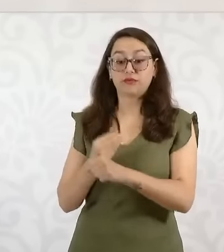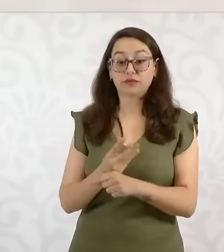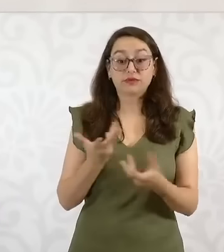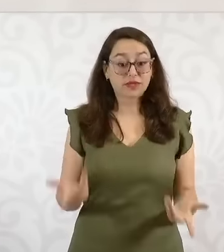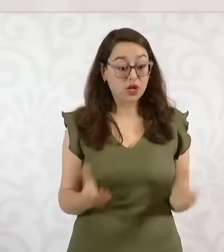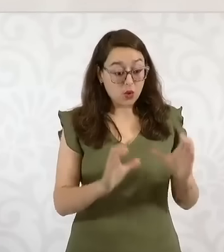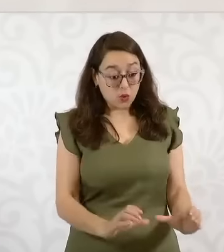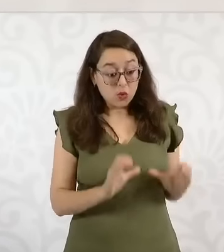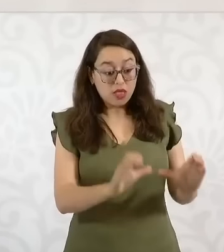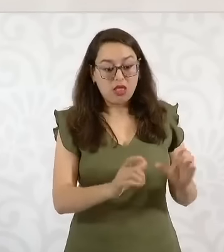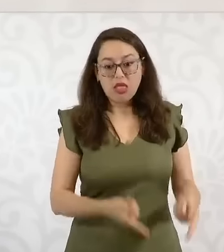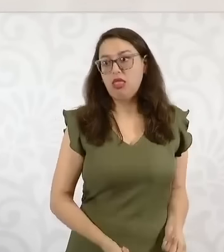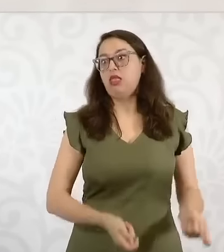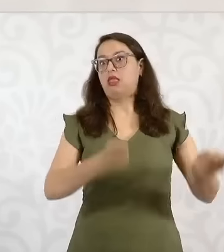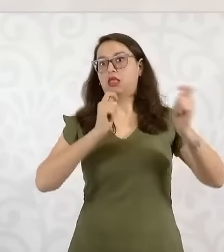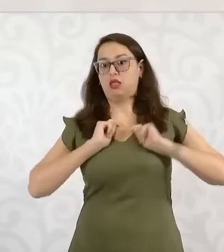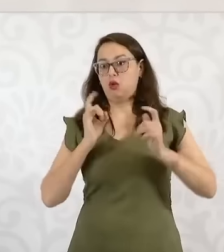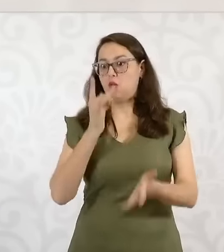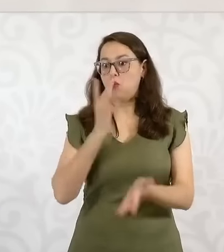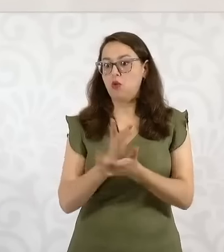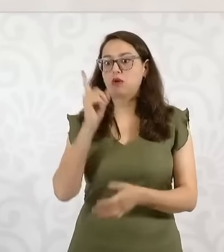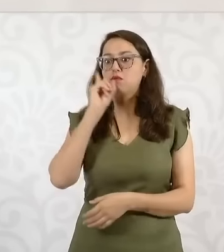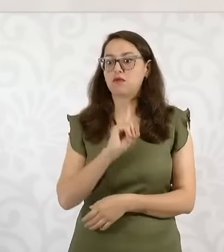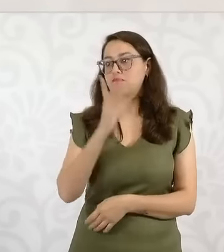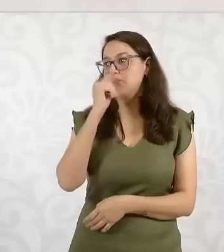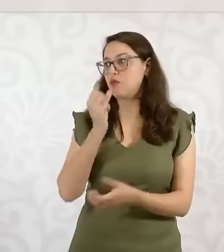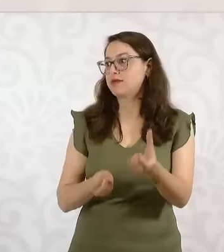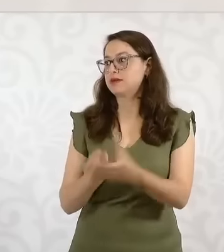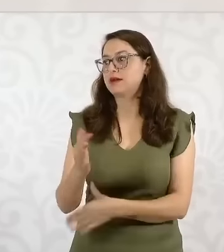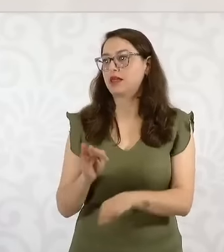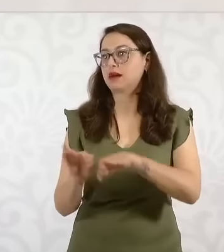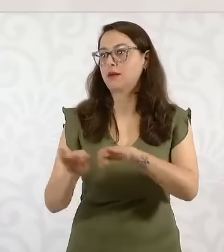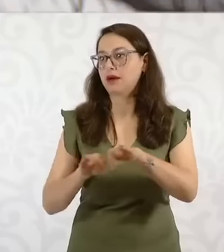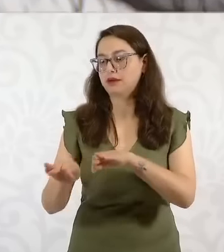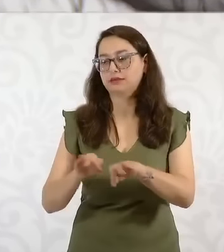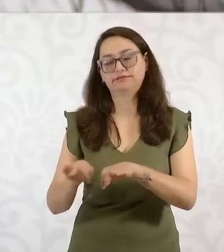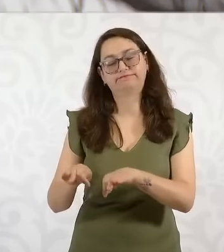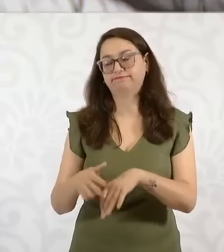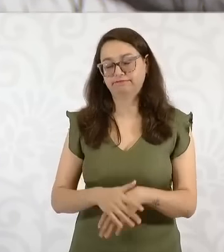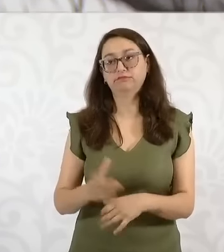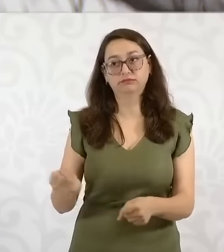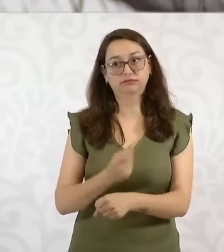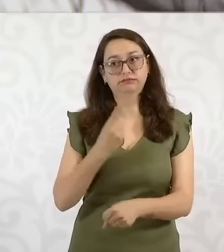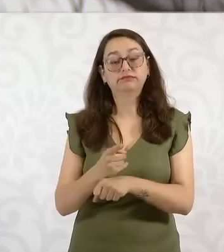esté a cargo de la mujer y que tenga oportunidad de salir a trabajar. Por eso hoy eh en muchos